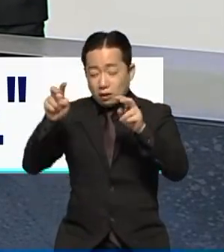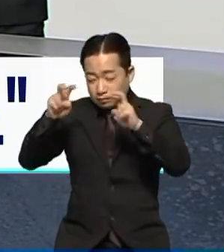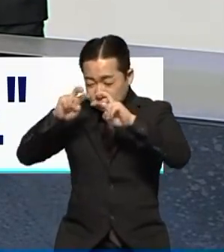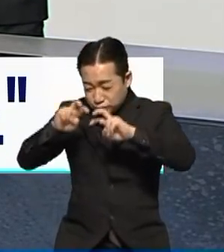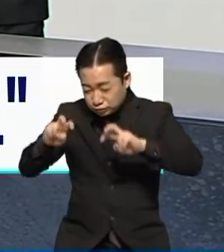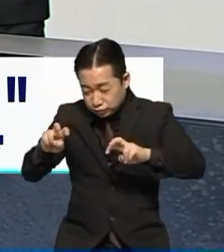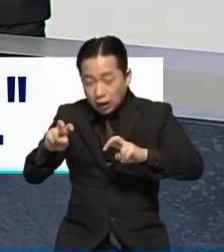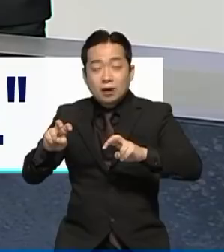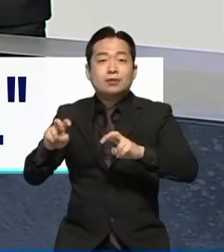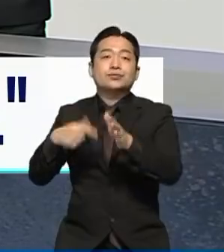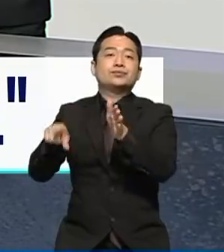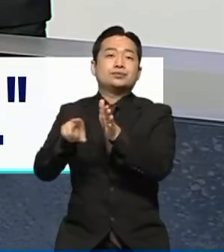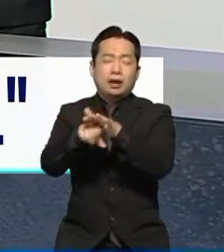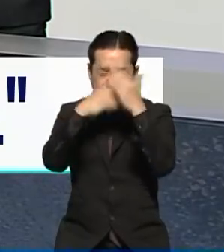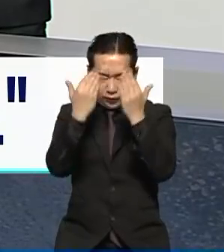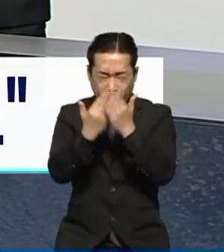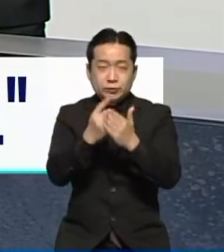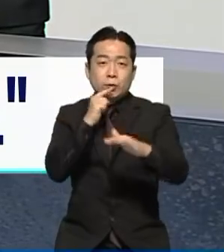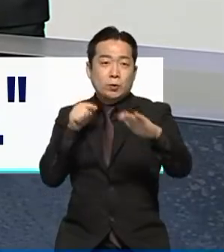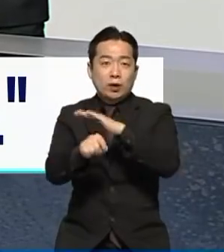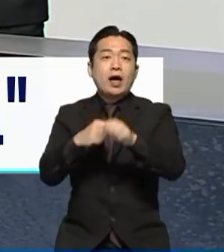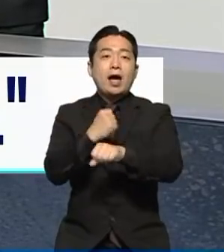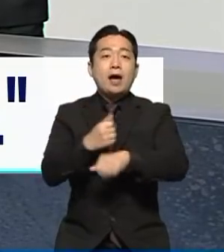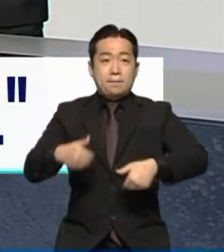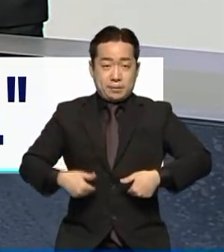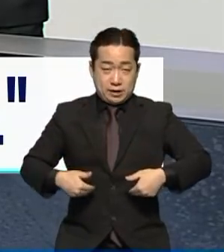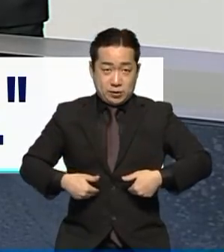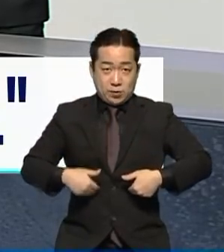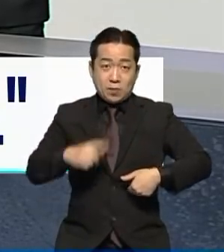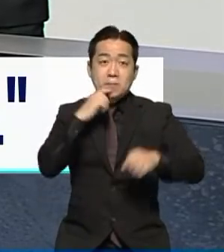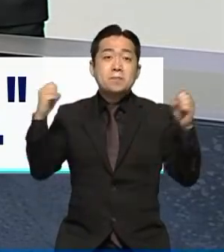조치라도 해야 한다고 호응했습니다.